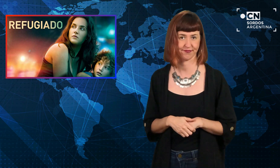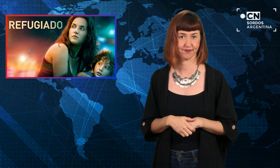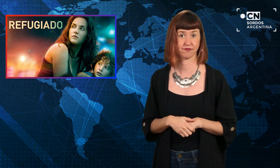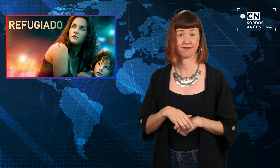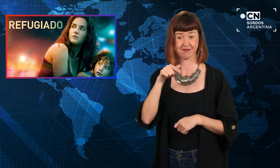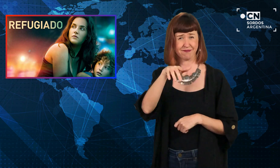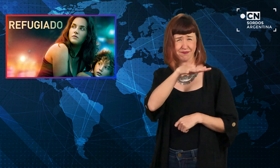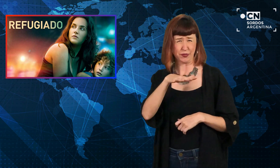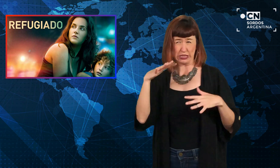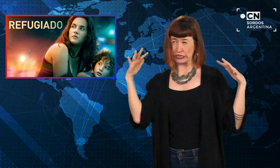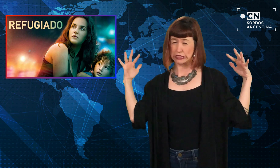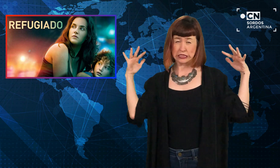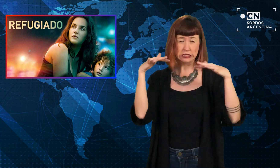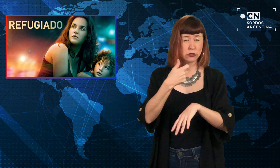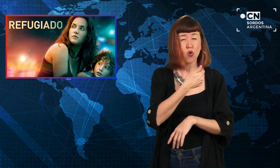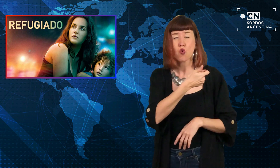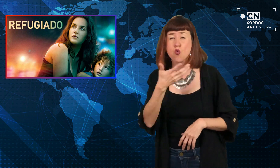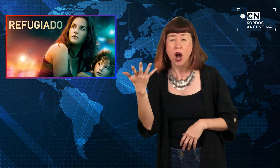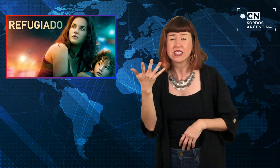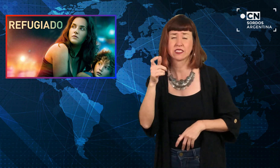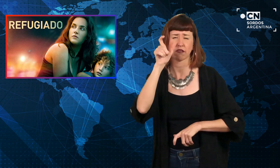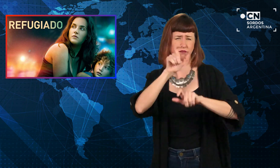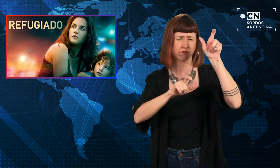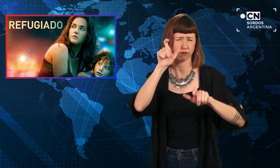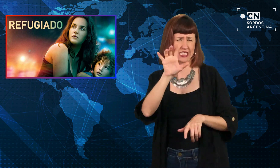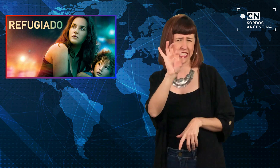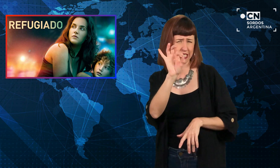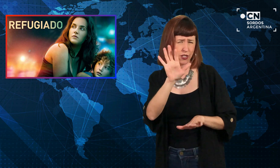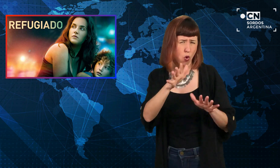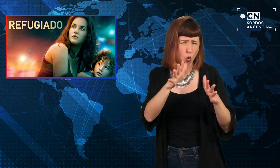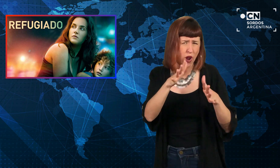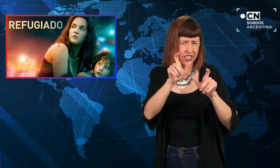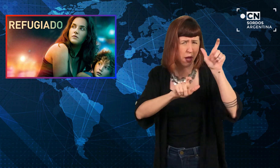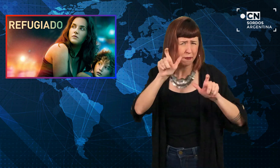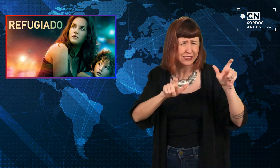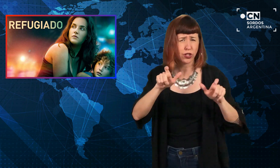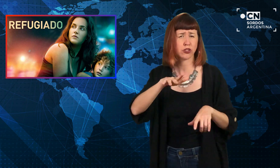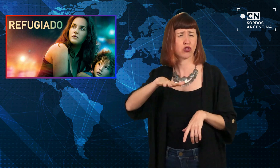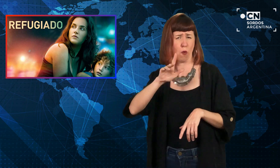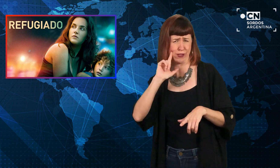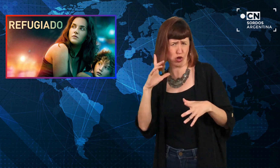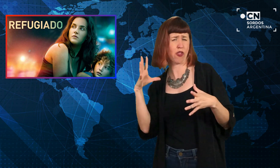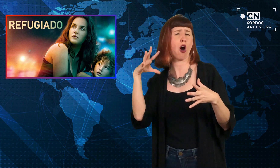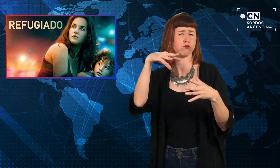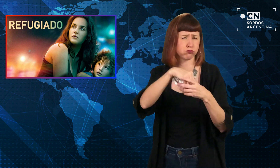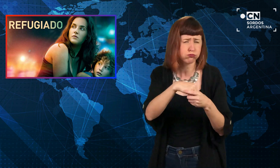De la actividad participaron medio centenar de personas de la comunidad,